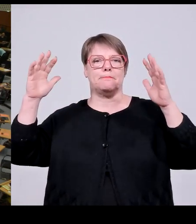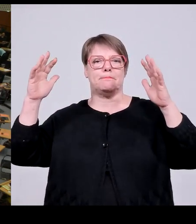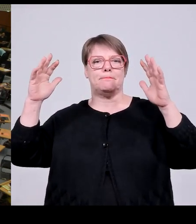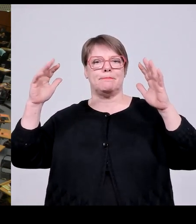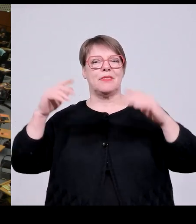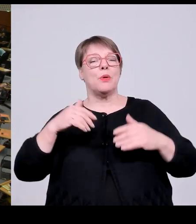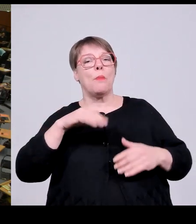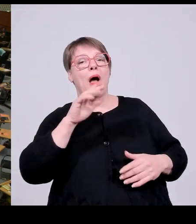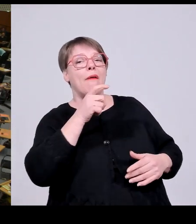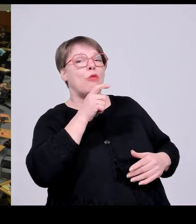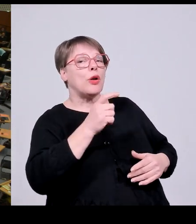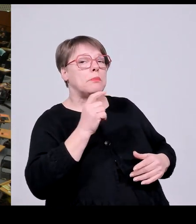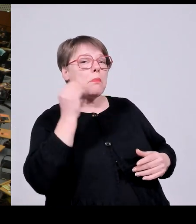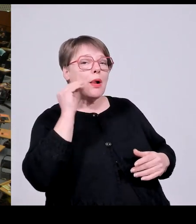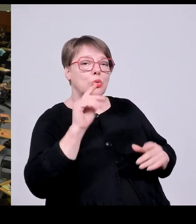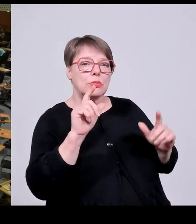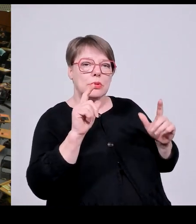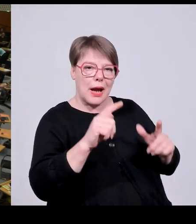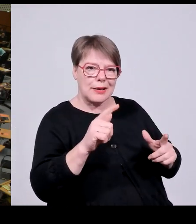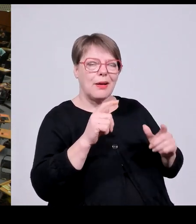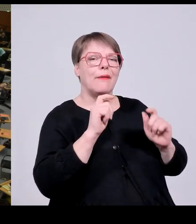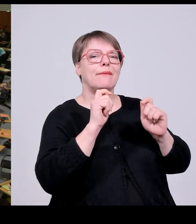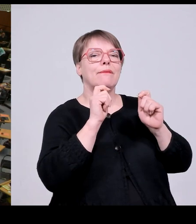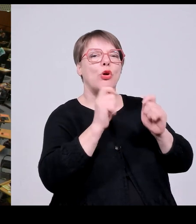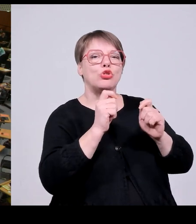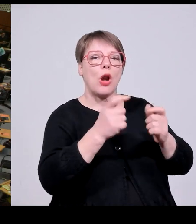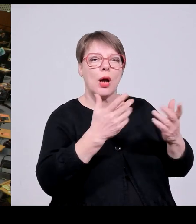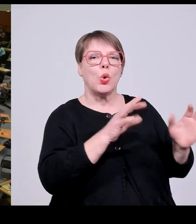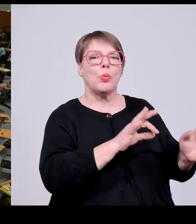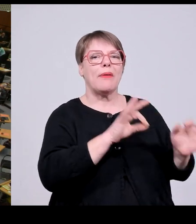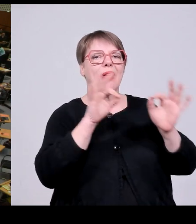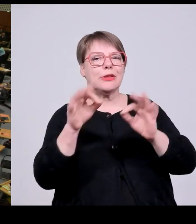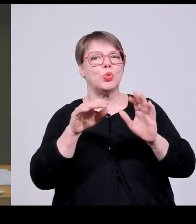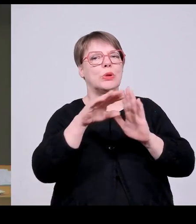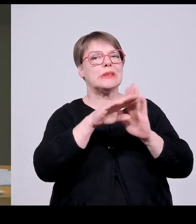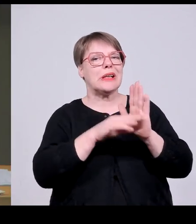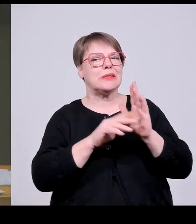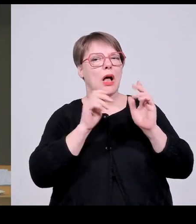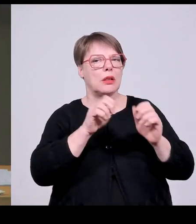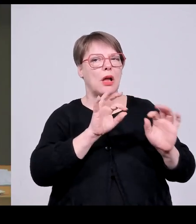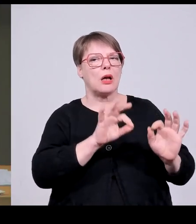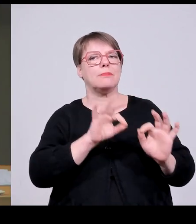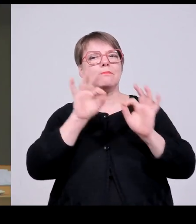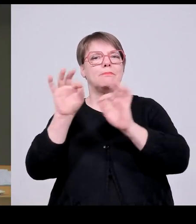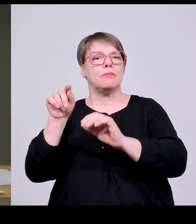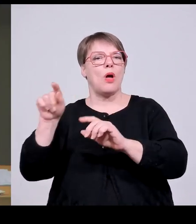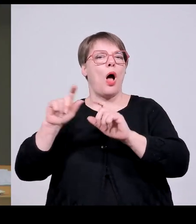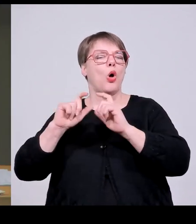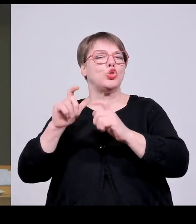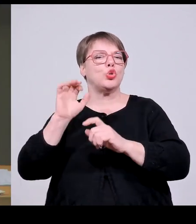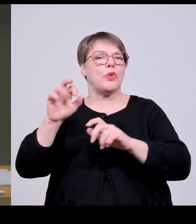Damit kommen wir jetzt zu den geheimen verbundenen Wah. Ich rufe auf den Tagesordnungspunkt 5 Drucksache